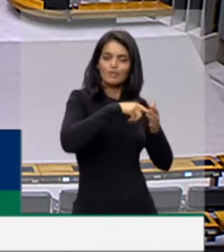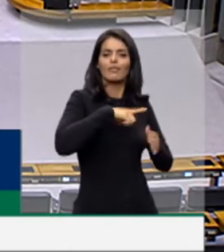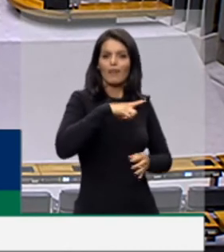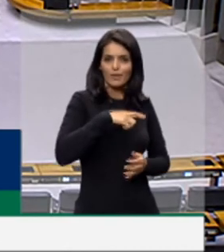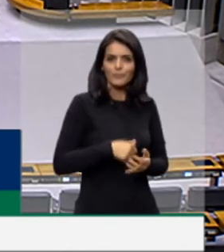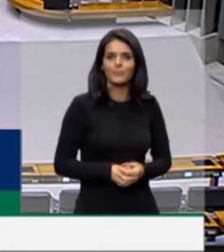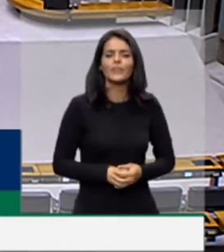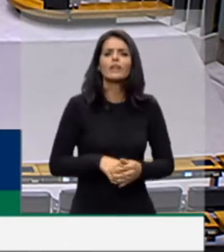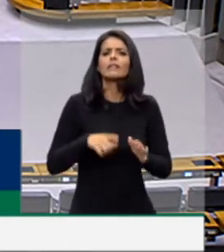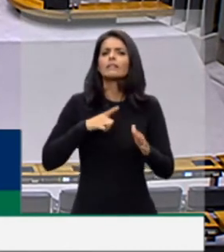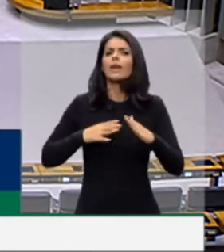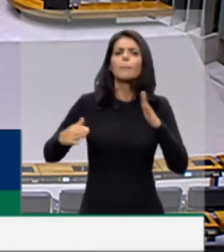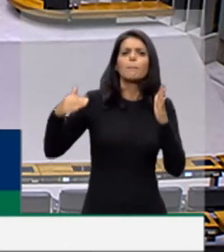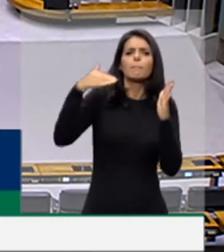POR EXEMPLO A CAIXA ECONÔMICA